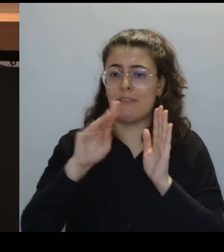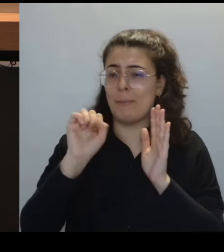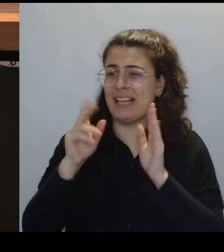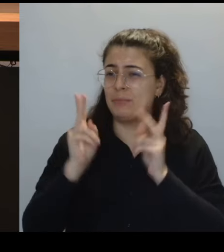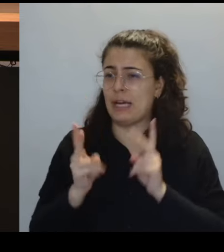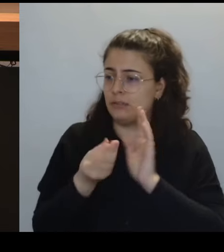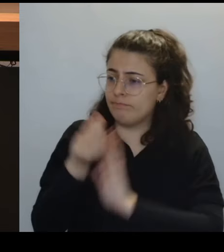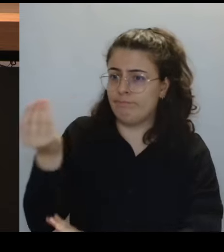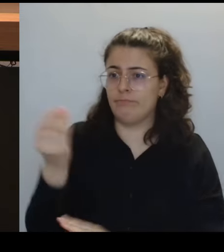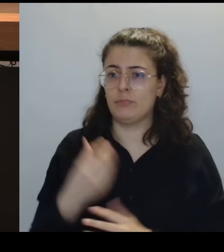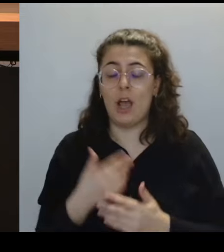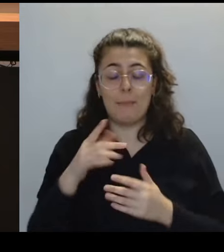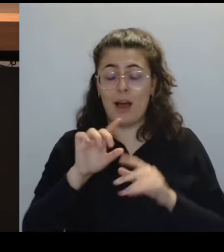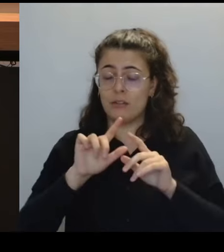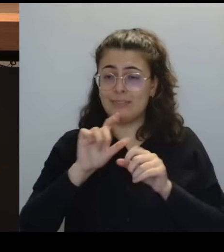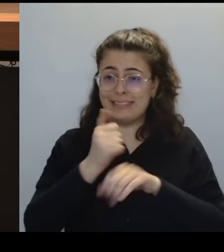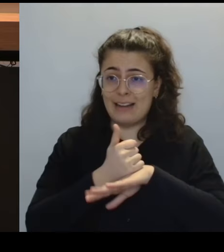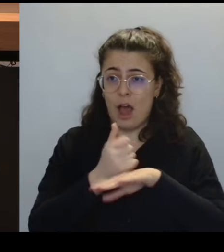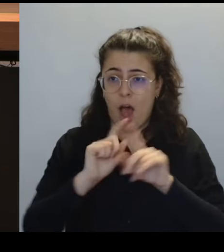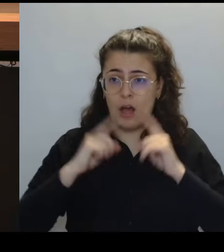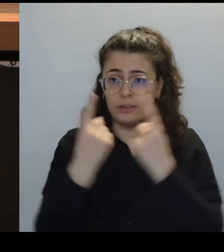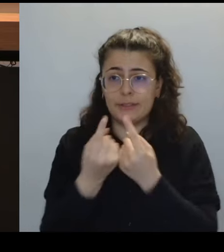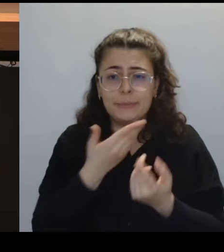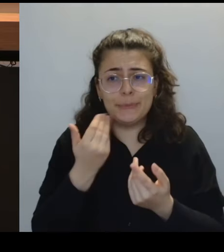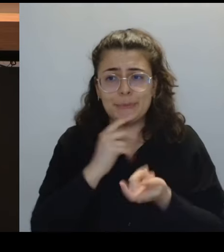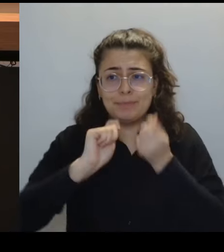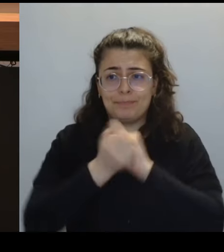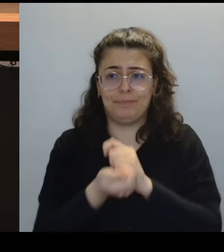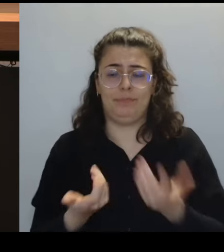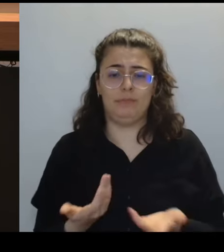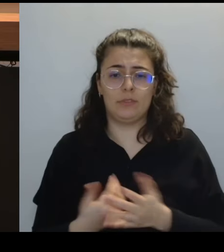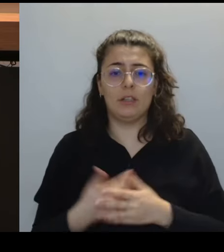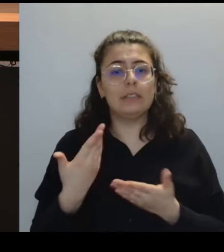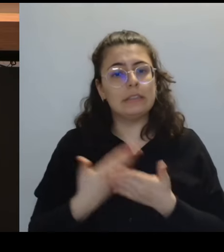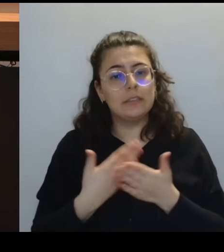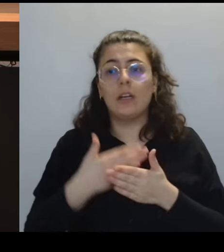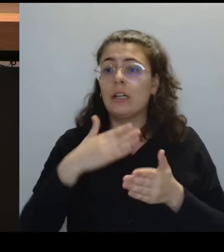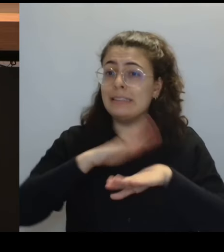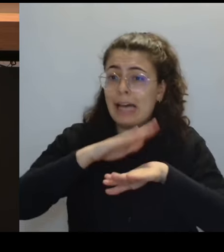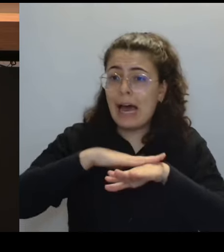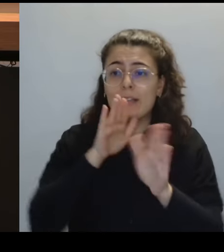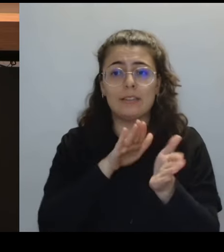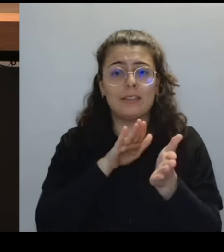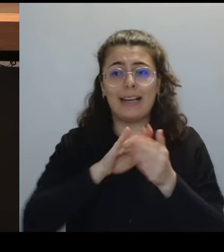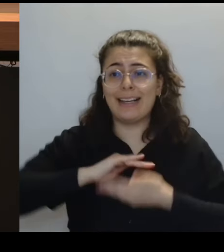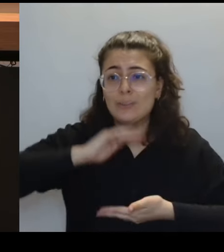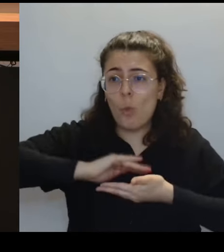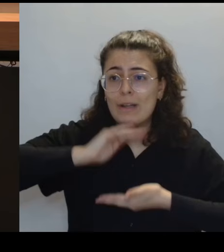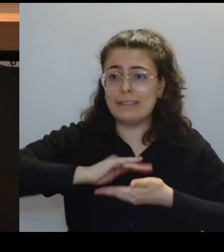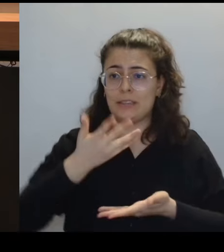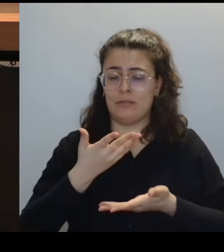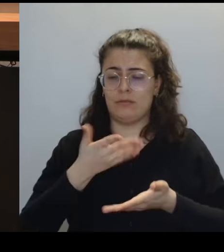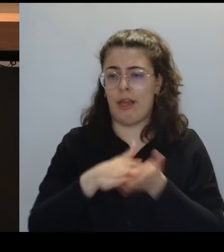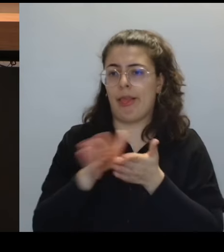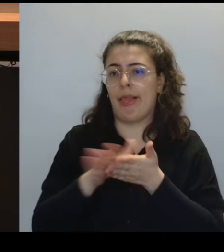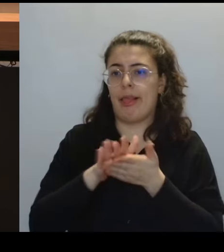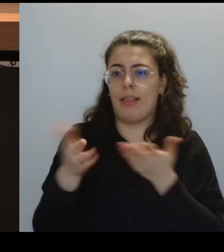Stattdessen werden Zeit und Ressourcen für ein sinnloses Vergesellschaftungs-Rahmengesetz verschwendet, statt endlich dem